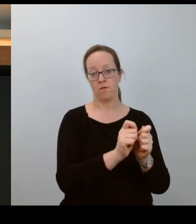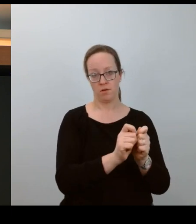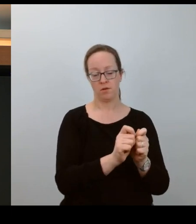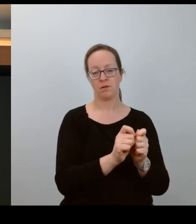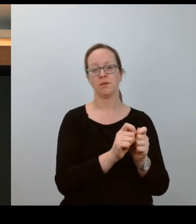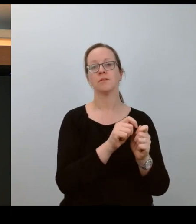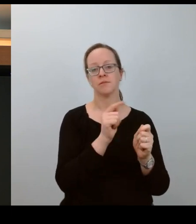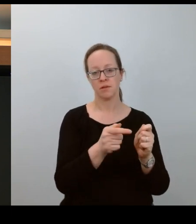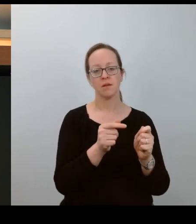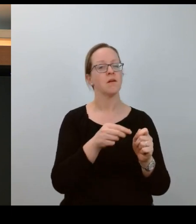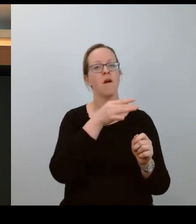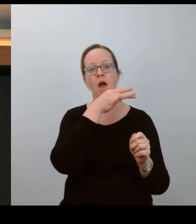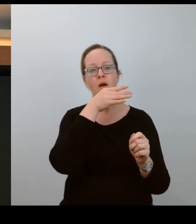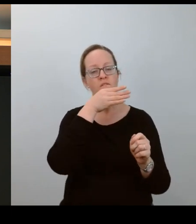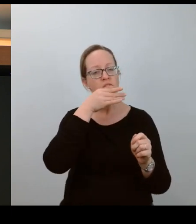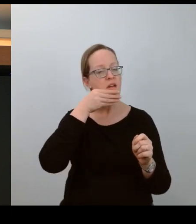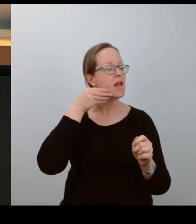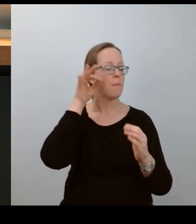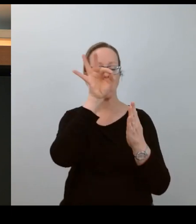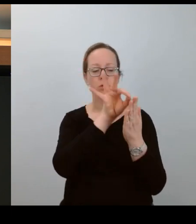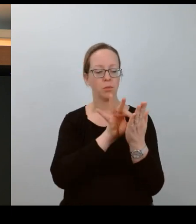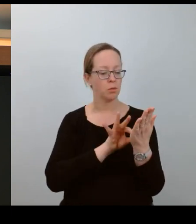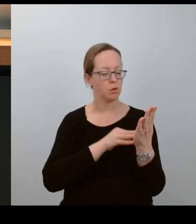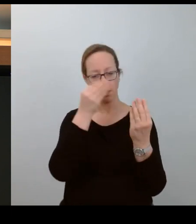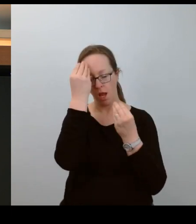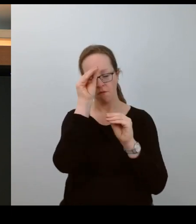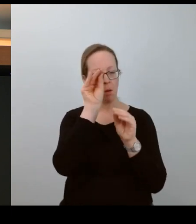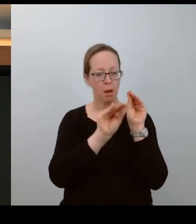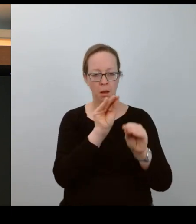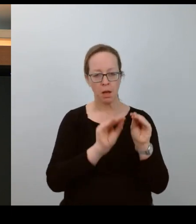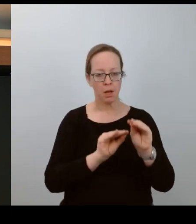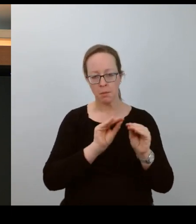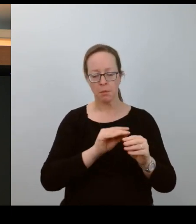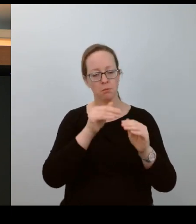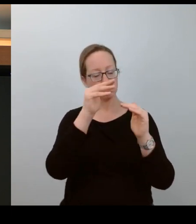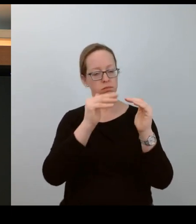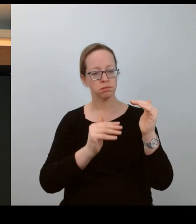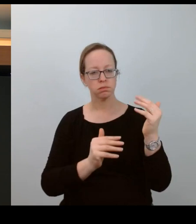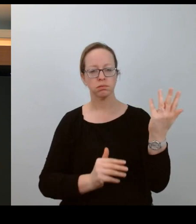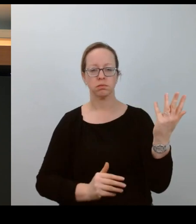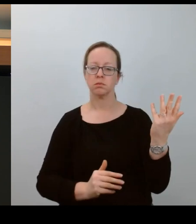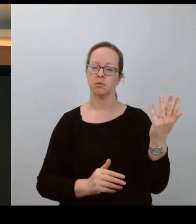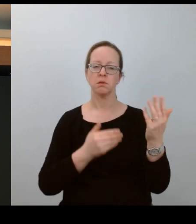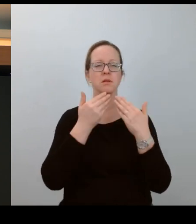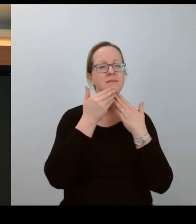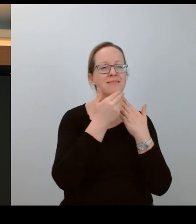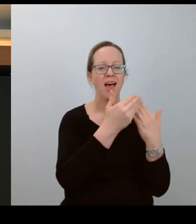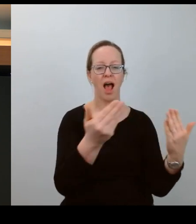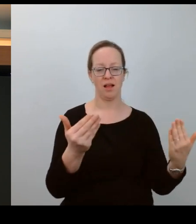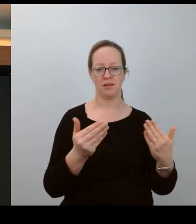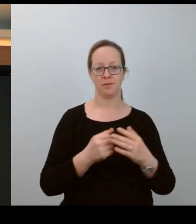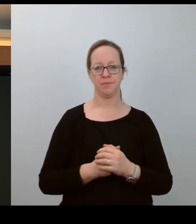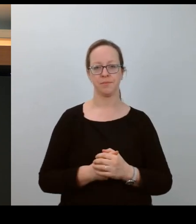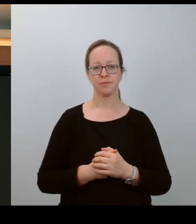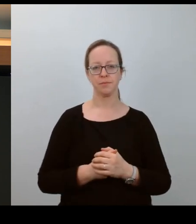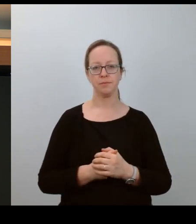Die Jahre der Corona-Pandemie dürften aus Sicht des Datenschutzes sehr herausfordernde Jahre gewesen sein und der Bericht spiegelt dies sehr deutlich.